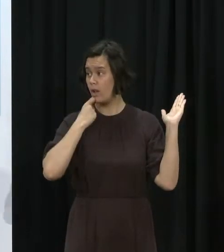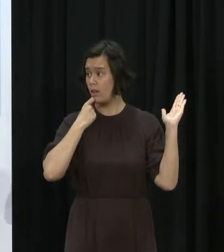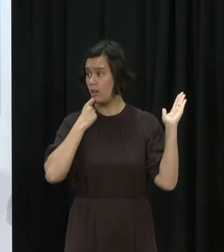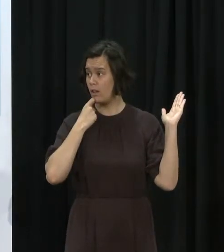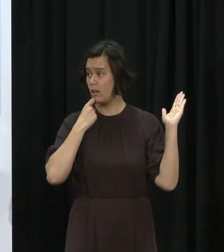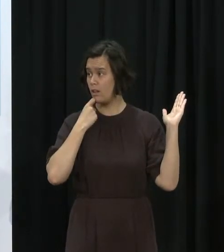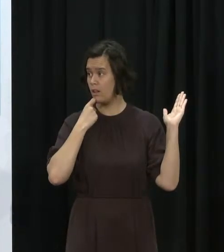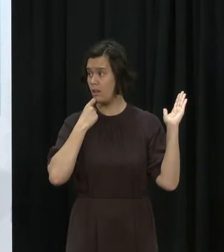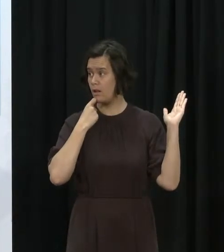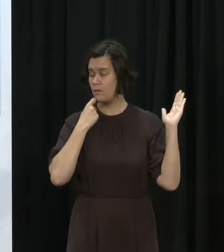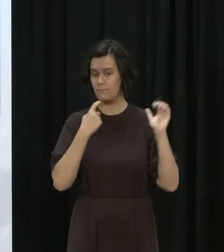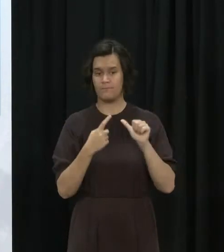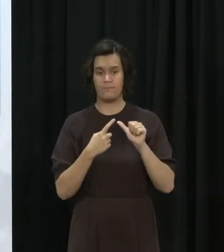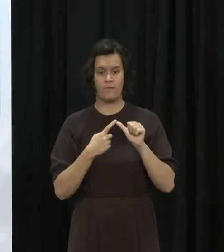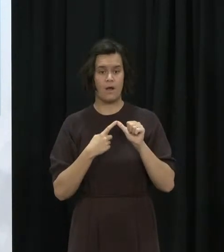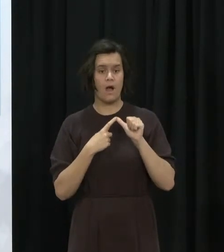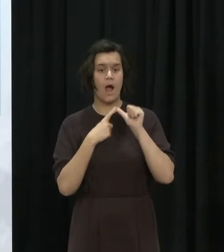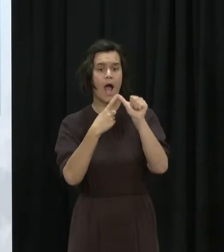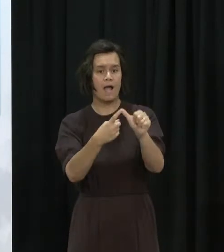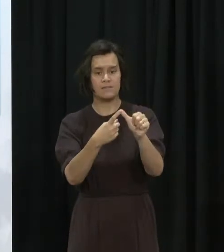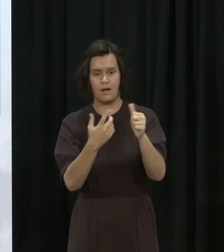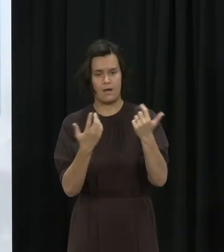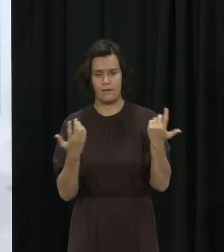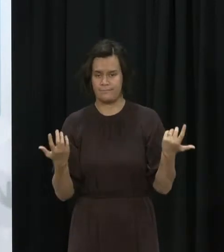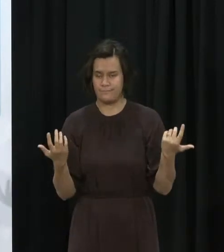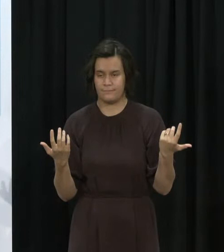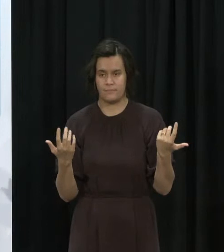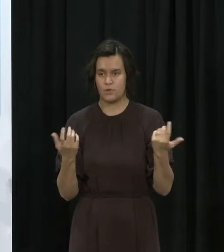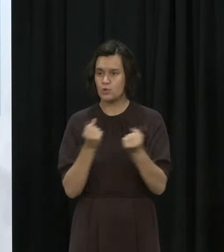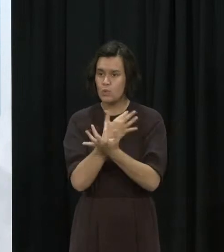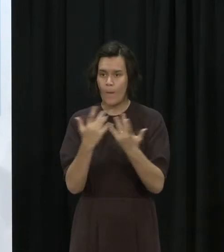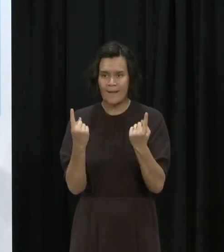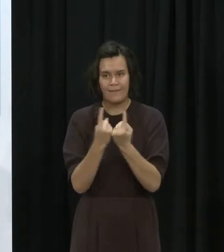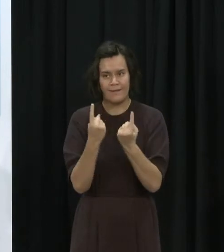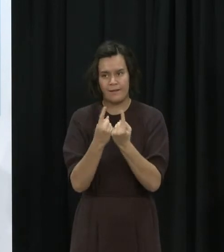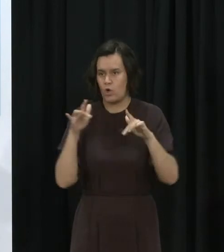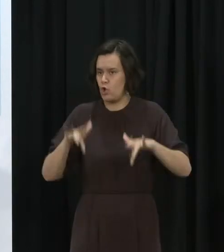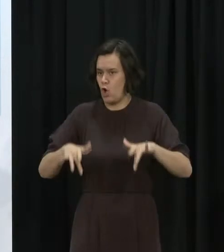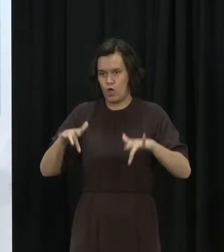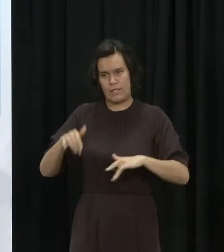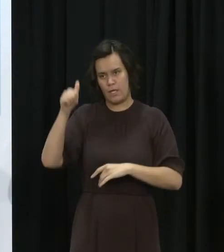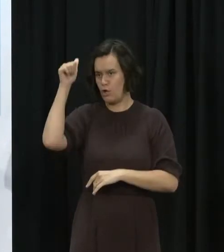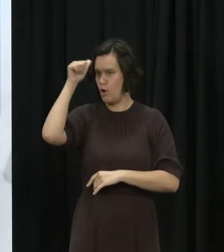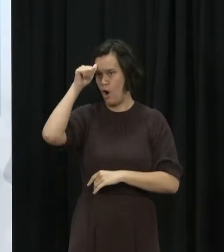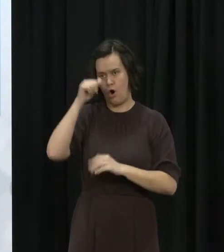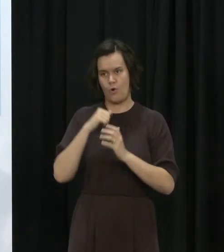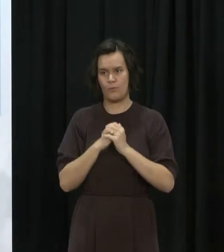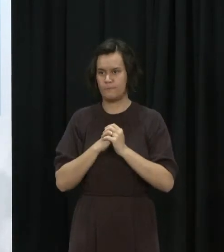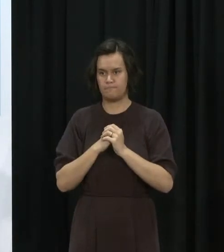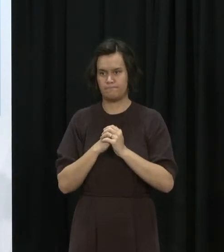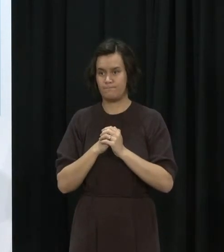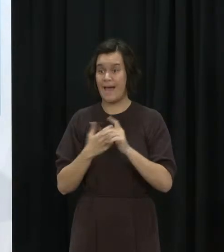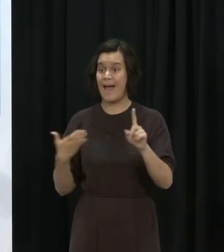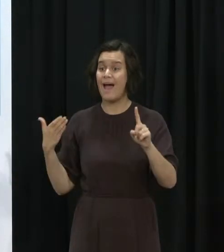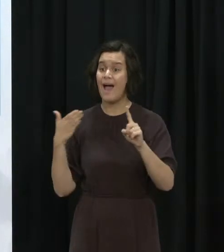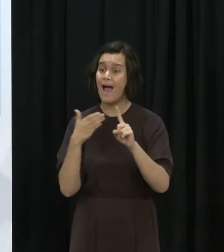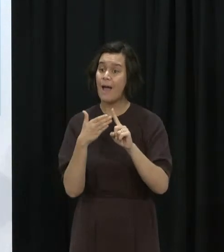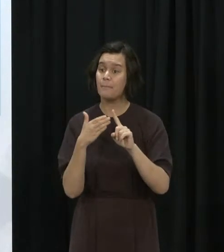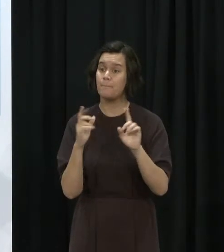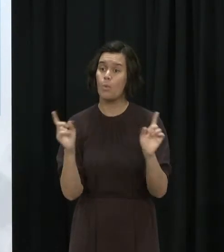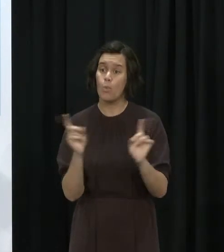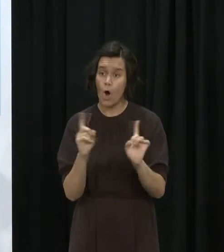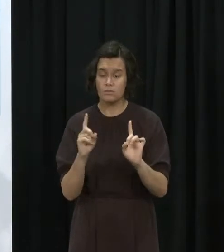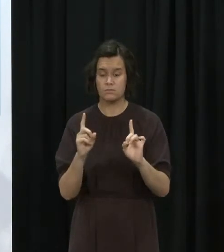takitoru, -- toru nga horopeta.